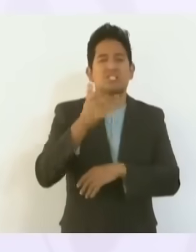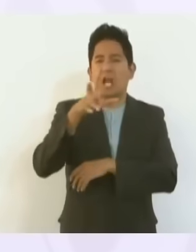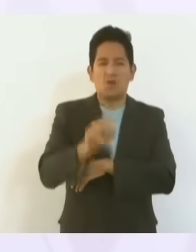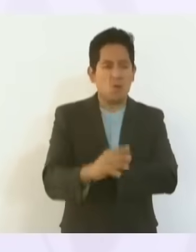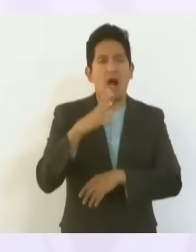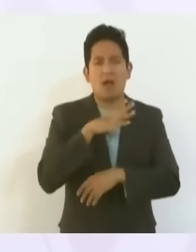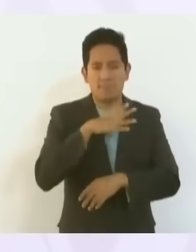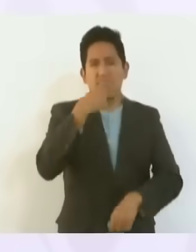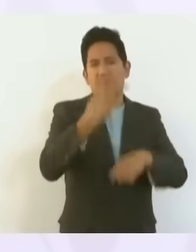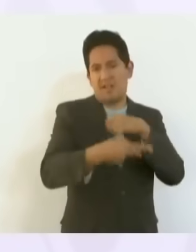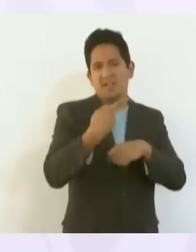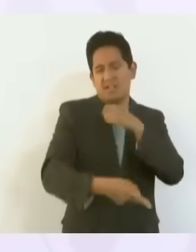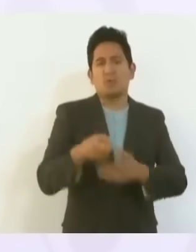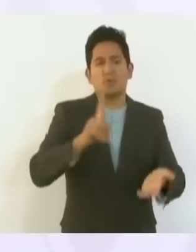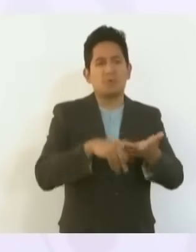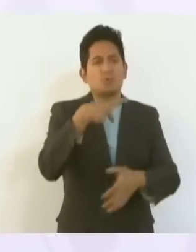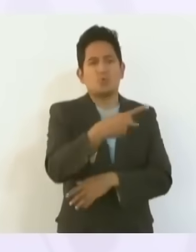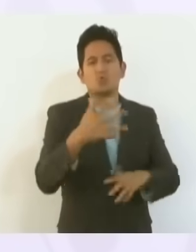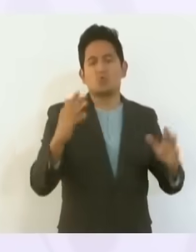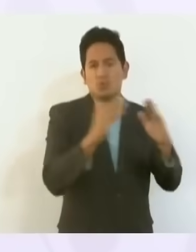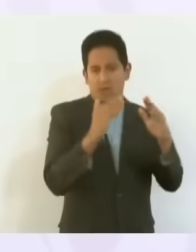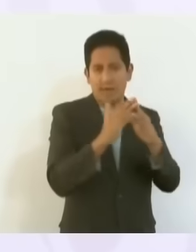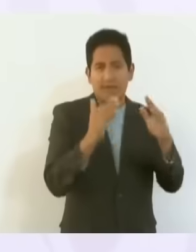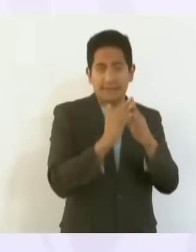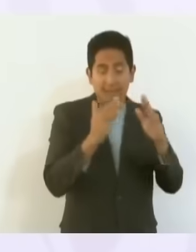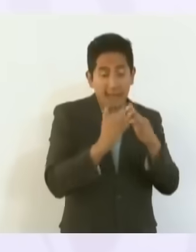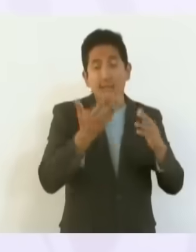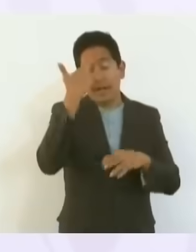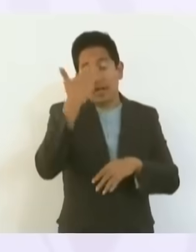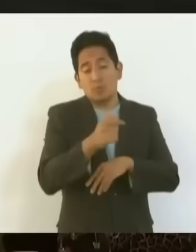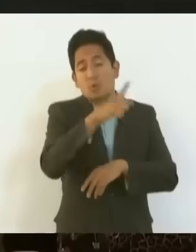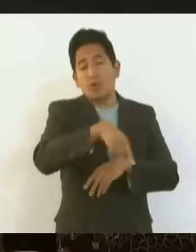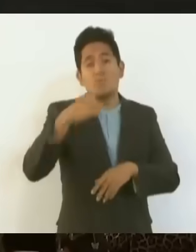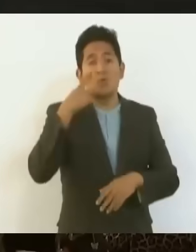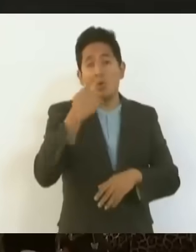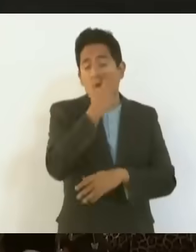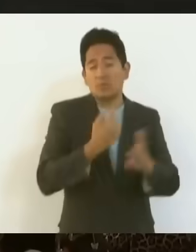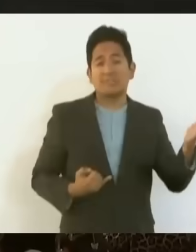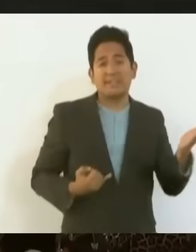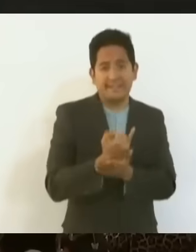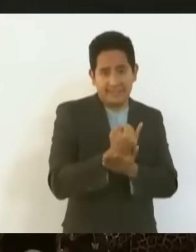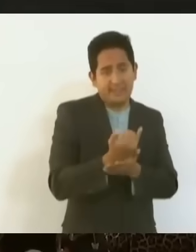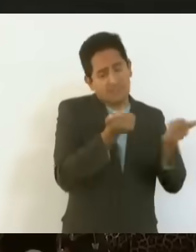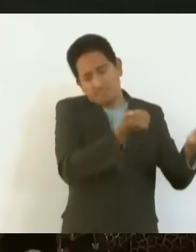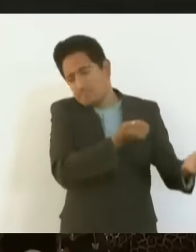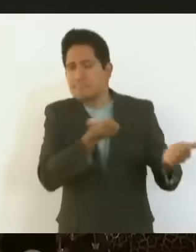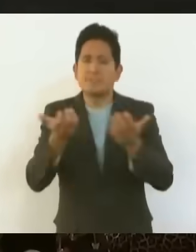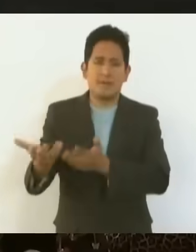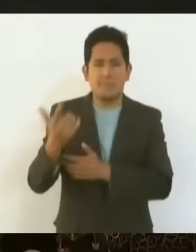de quienes decidieron voluntariamente entregarlas. Detrás de cada entrega hay una historia que nos